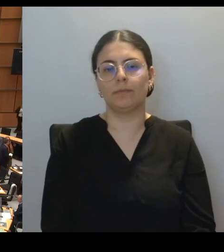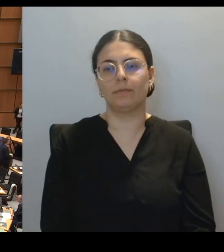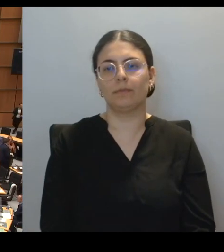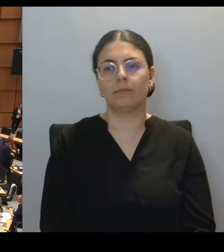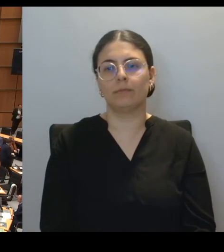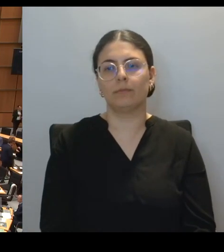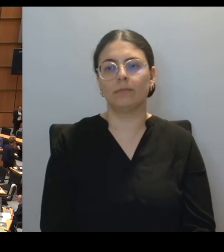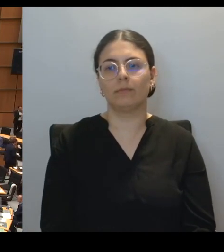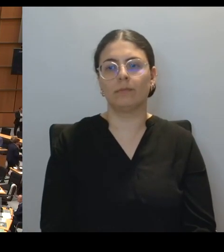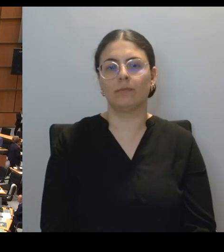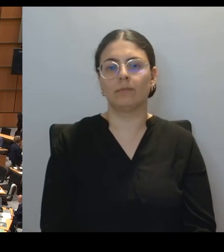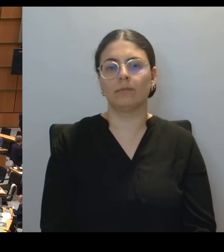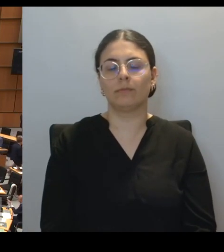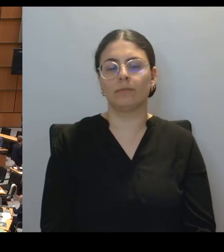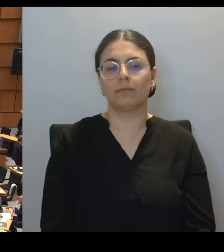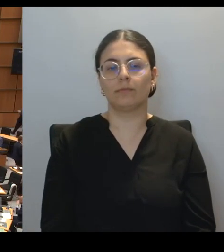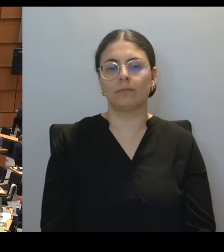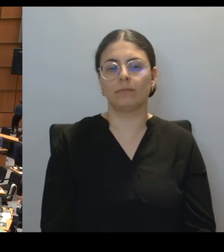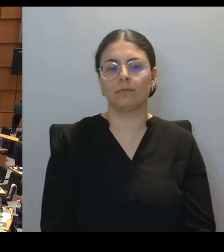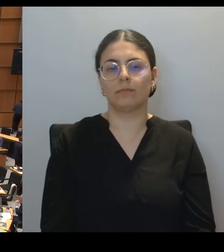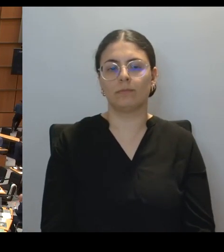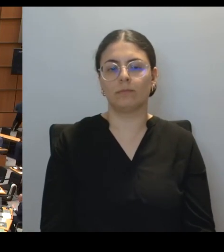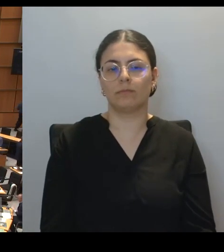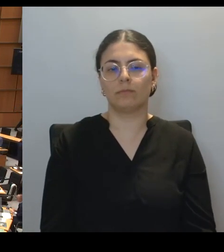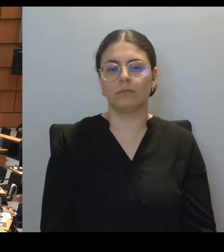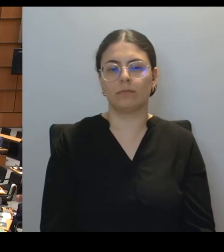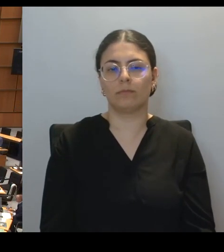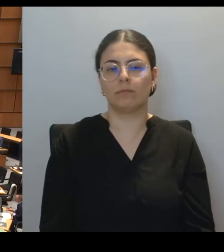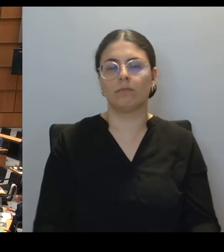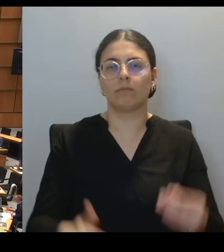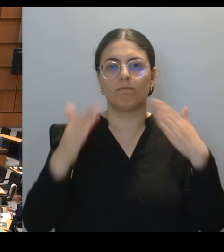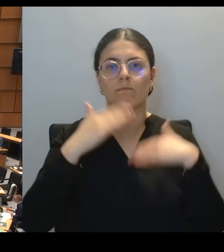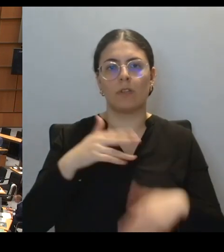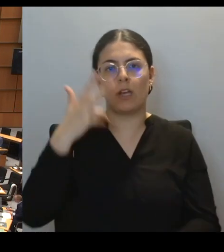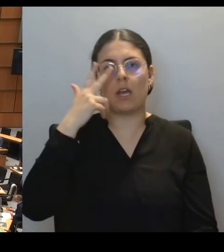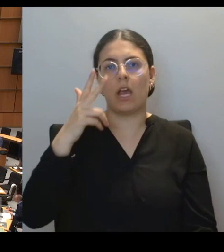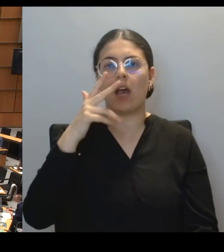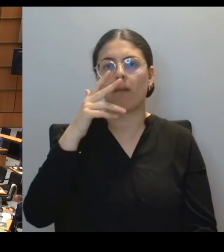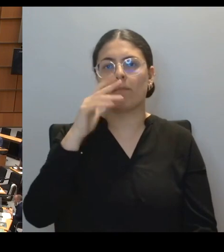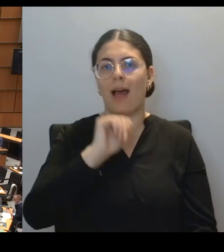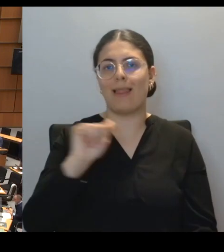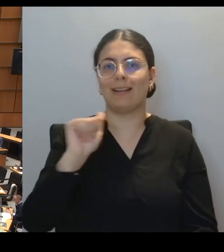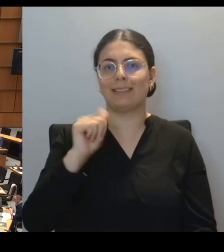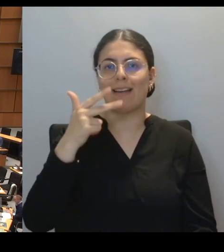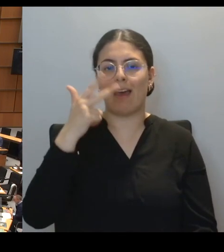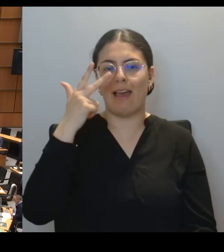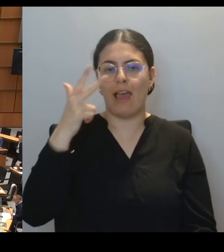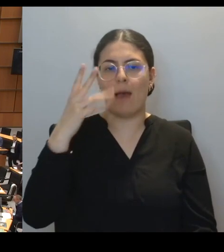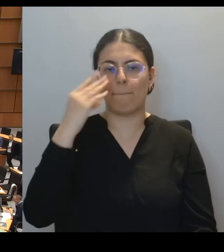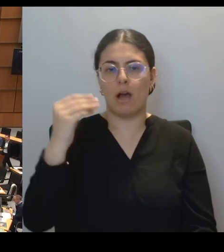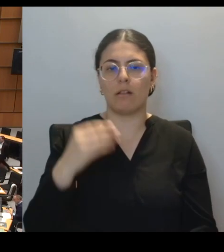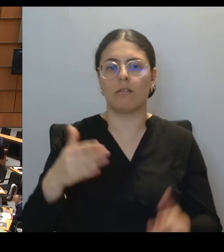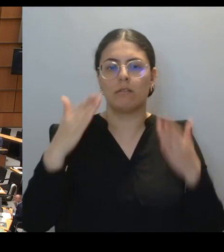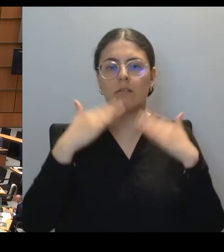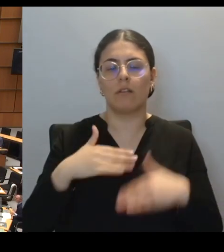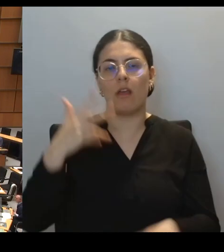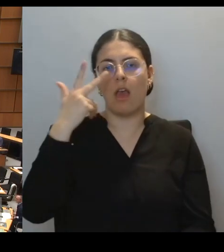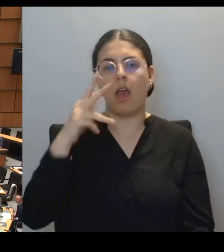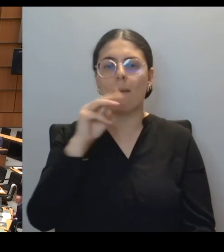Herr Alexander Herrmann Herr Marcel Hopp. Herr Dr. Timur Hussein. Frau Bettina Jarasch.